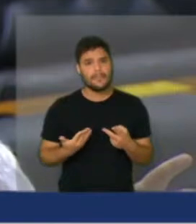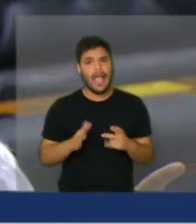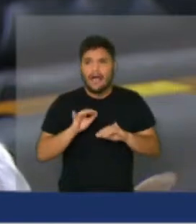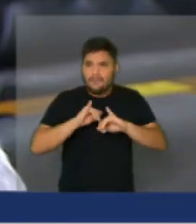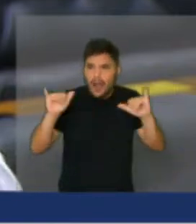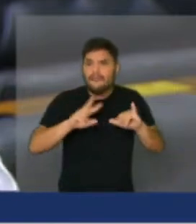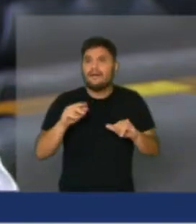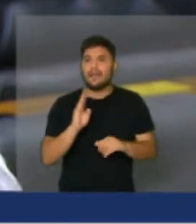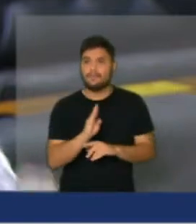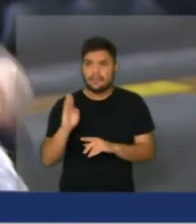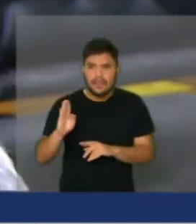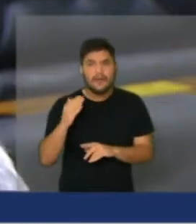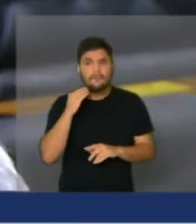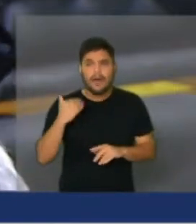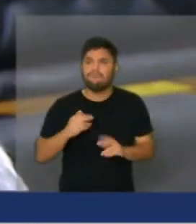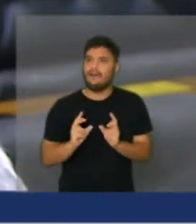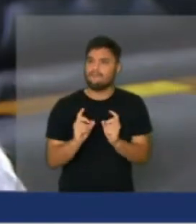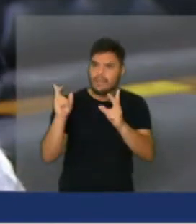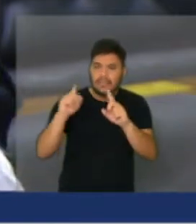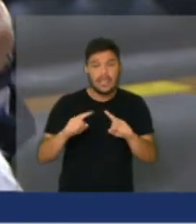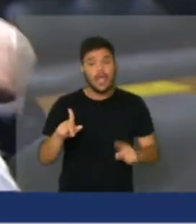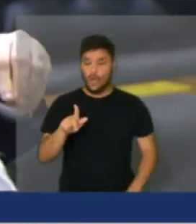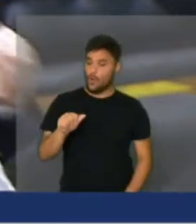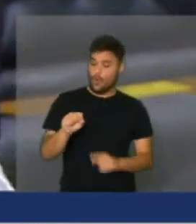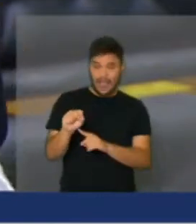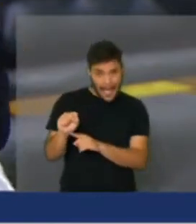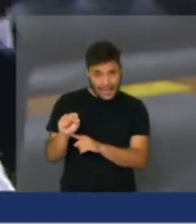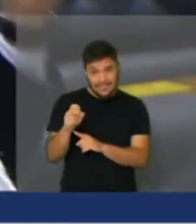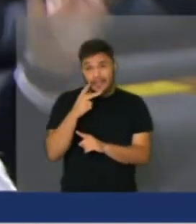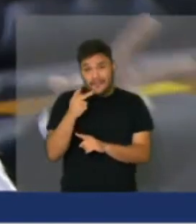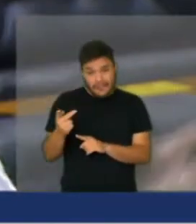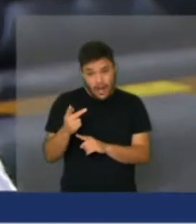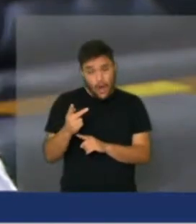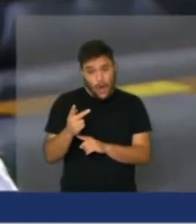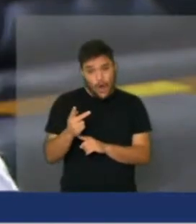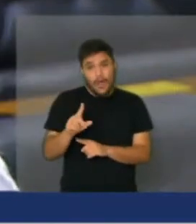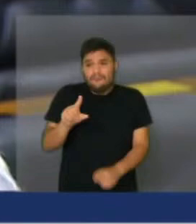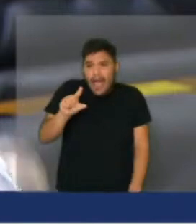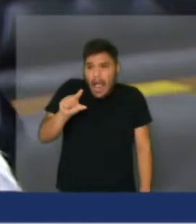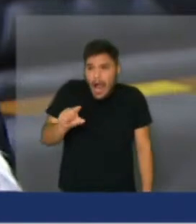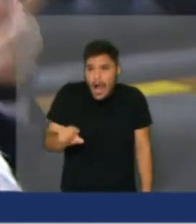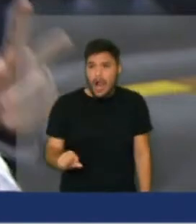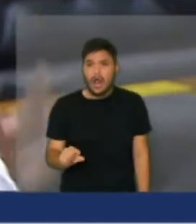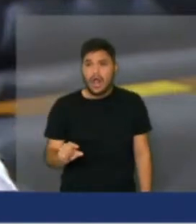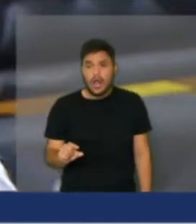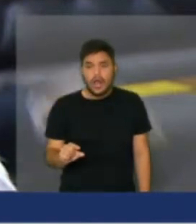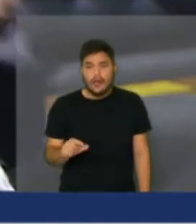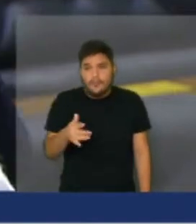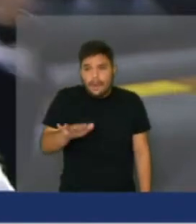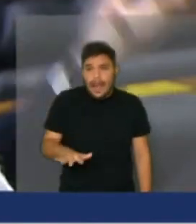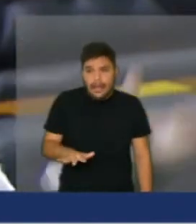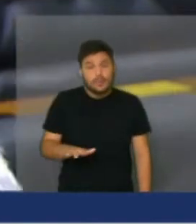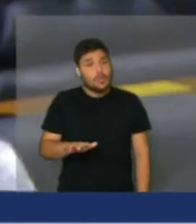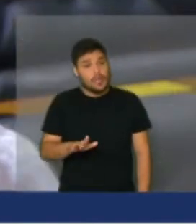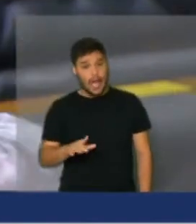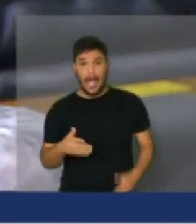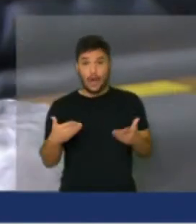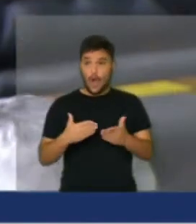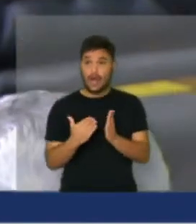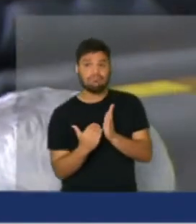BANCO DO BRASIL. DIZ QUE O GÁS VAI FICAR 1/3 FUTURO DO PREÇO E DOIS ANOS DEPOIS ESTÁ # 4 VEZES MAIS CARO É ISSO QUE VAI ACONTECER E A